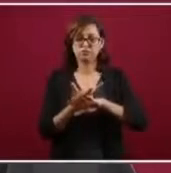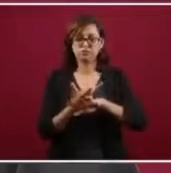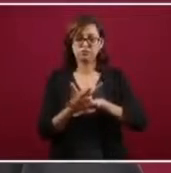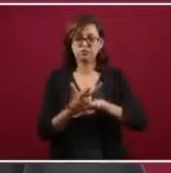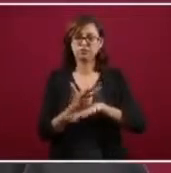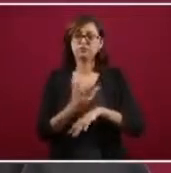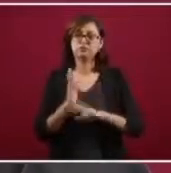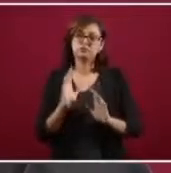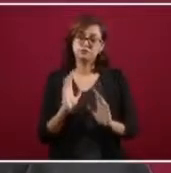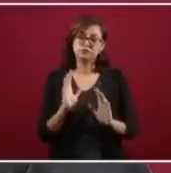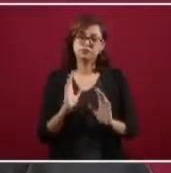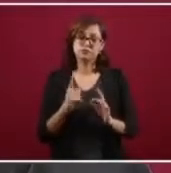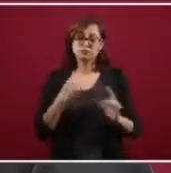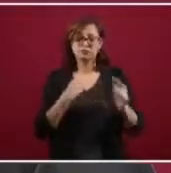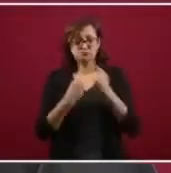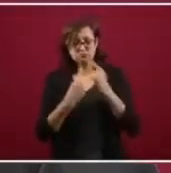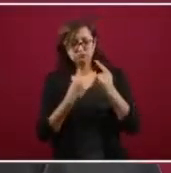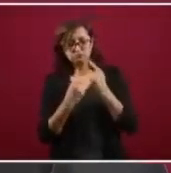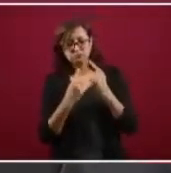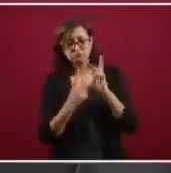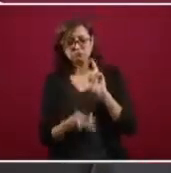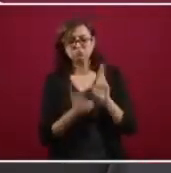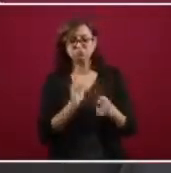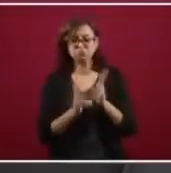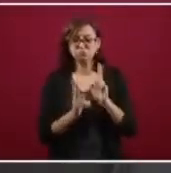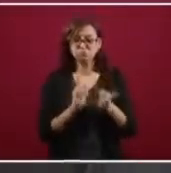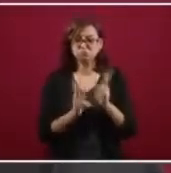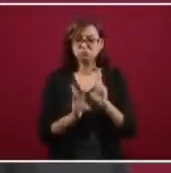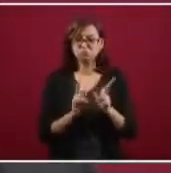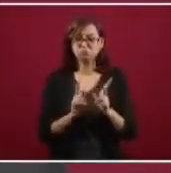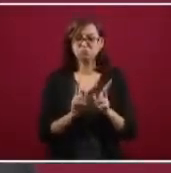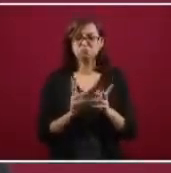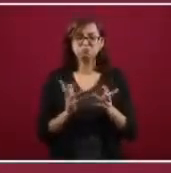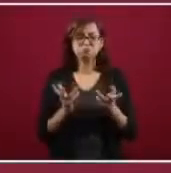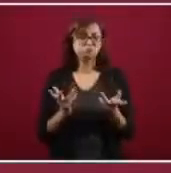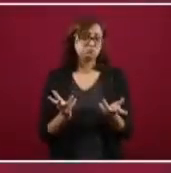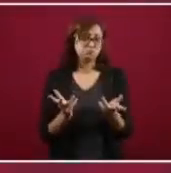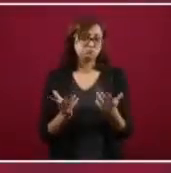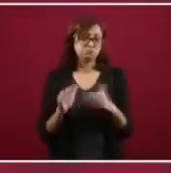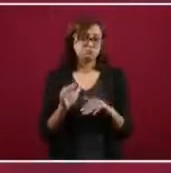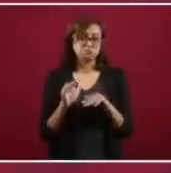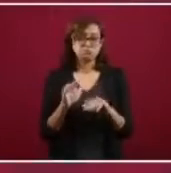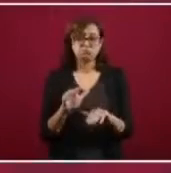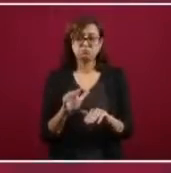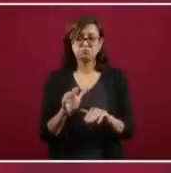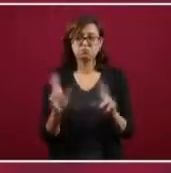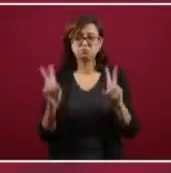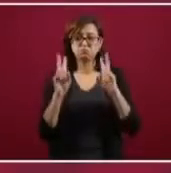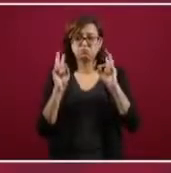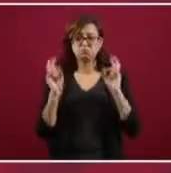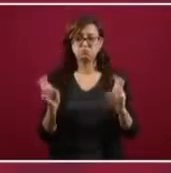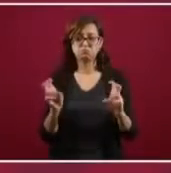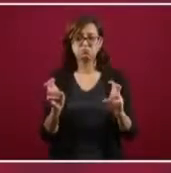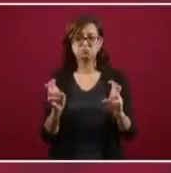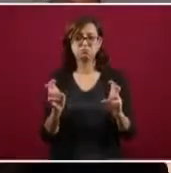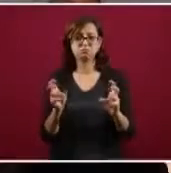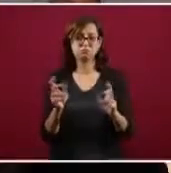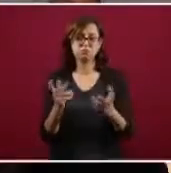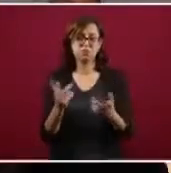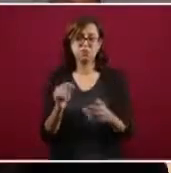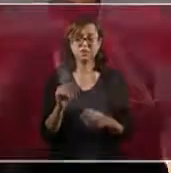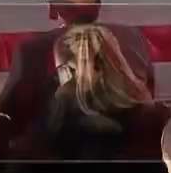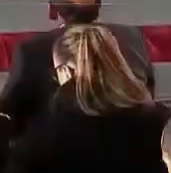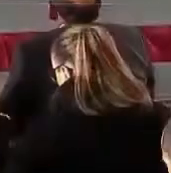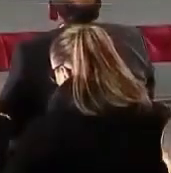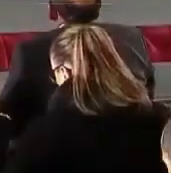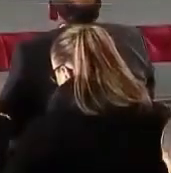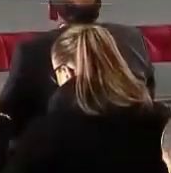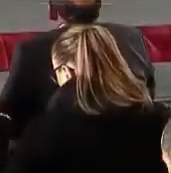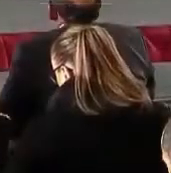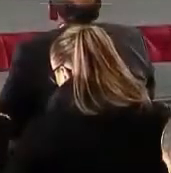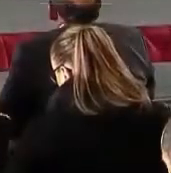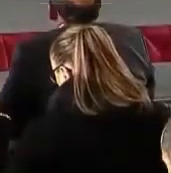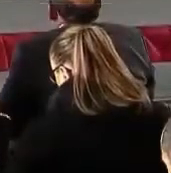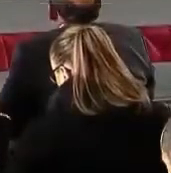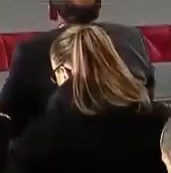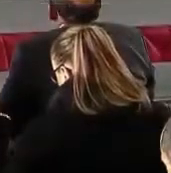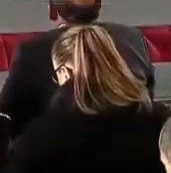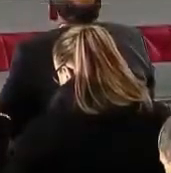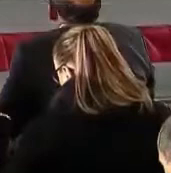Y vamos a tratar básicamente el tema del Tratado de Libre Comercio.